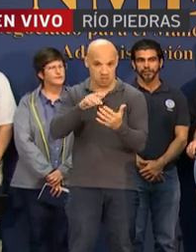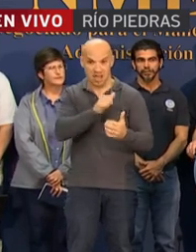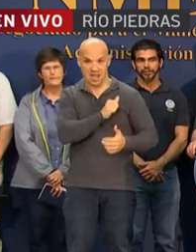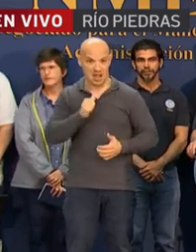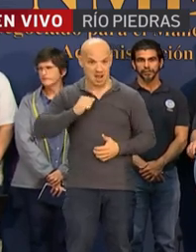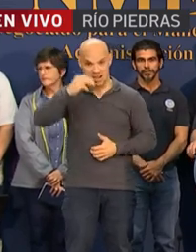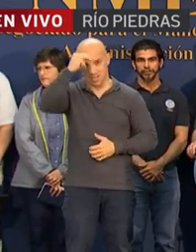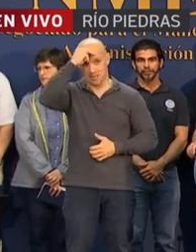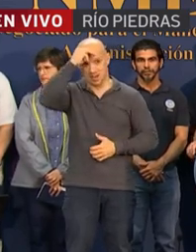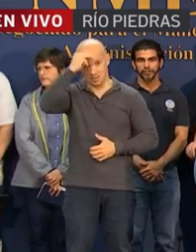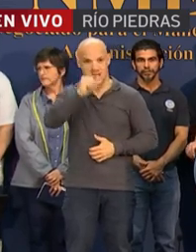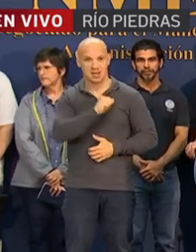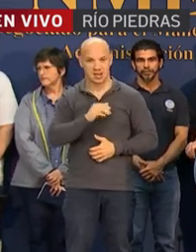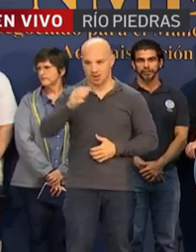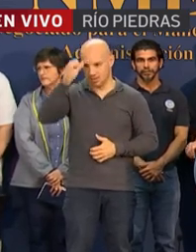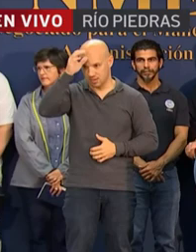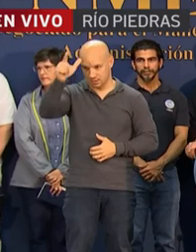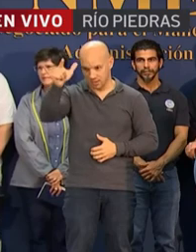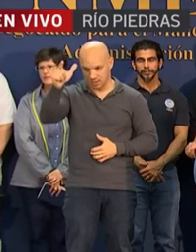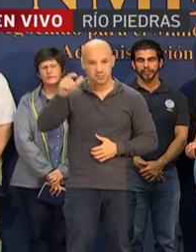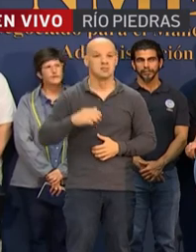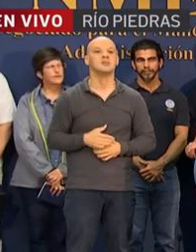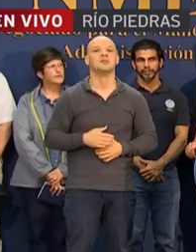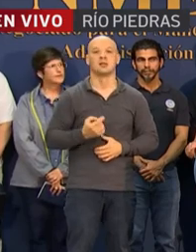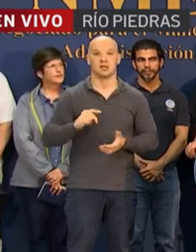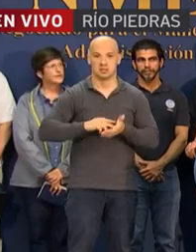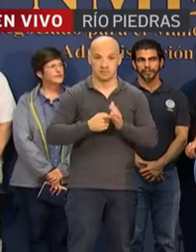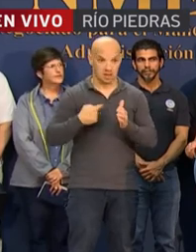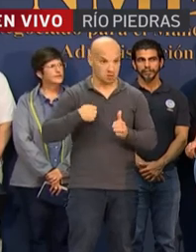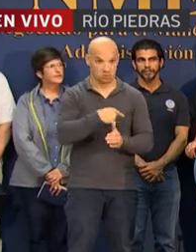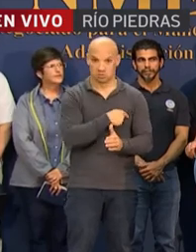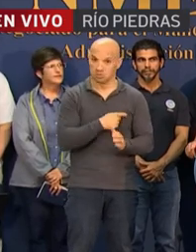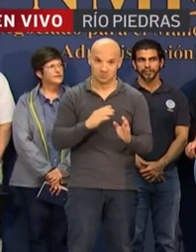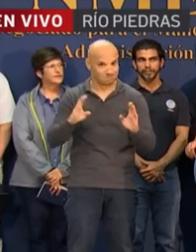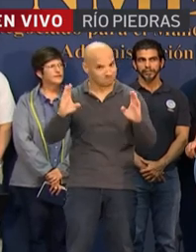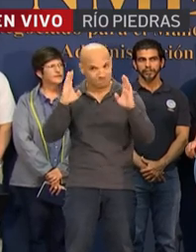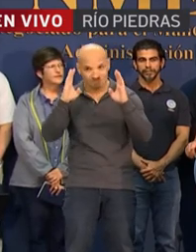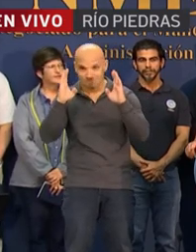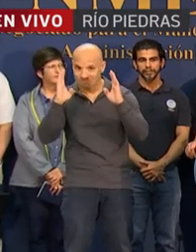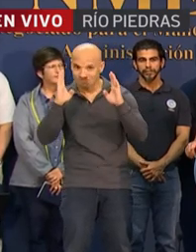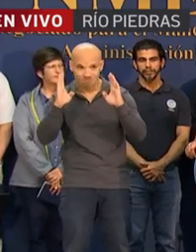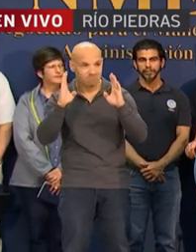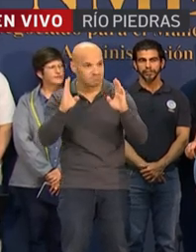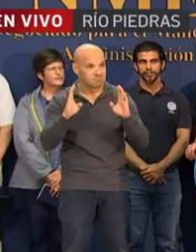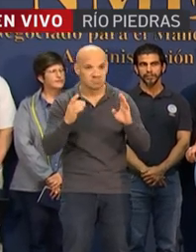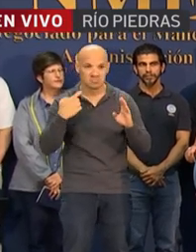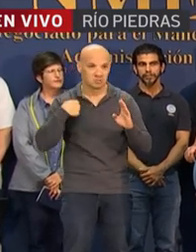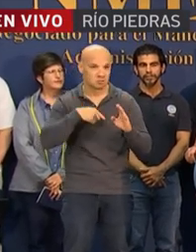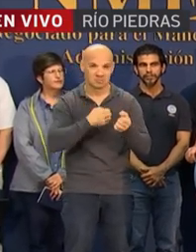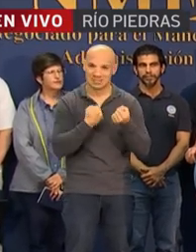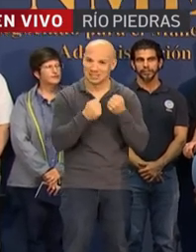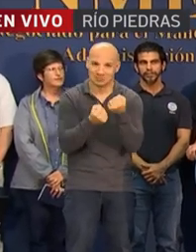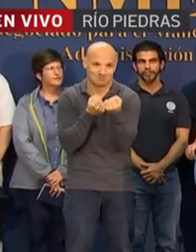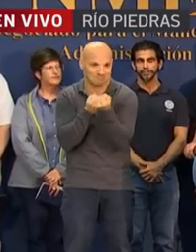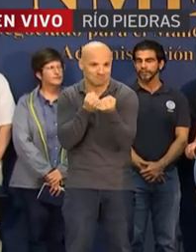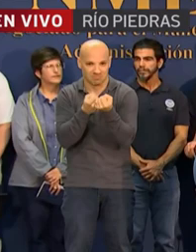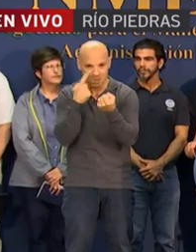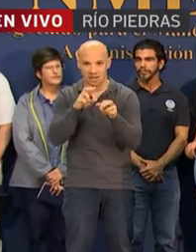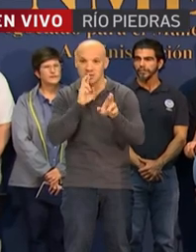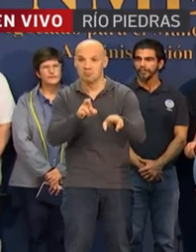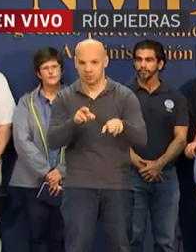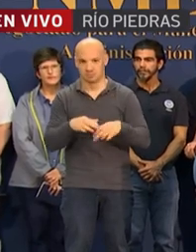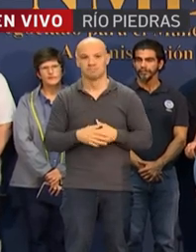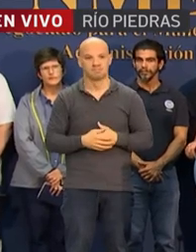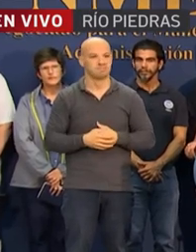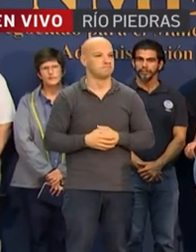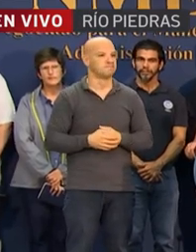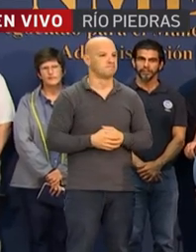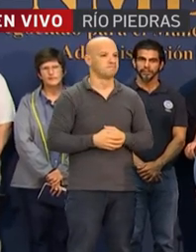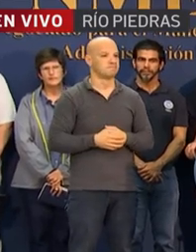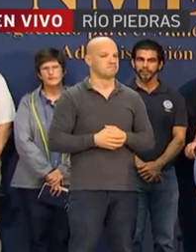A NIVELES MÁS ALTOS, SE ESTUVO